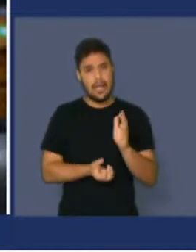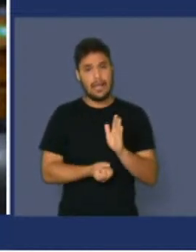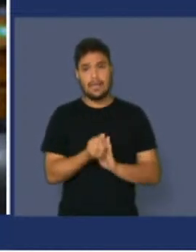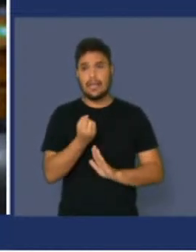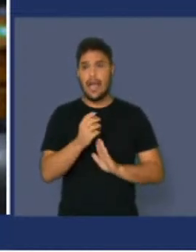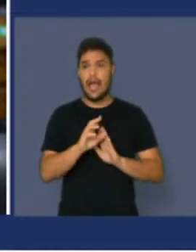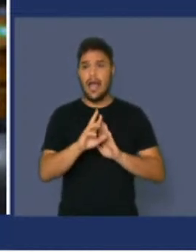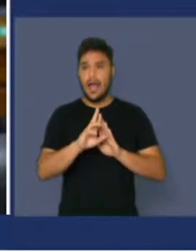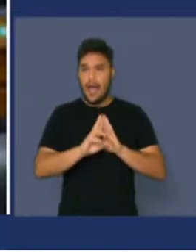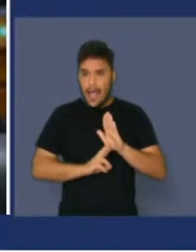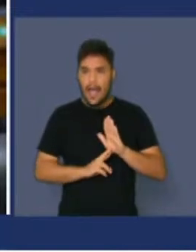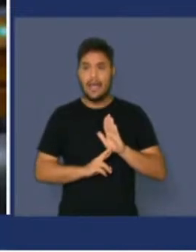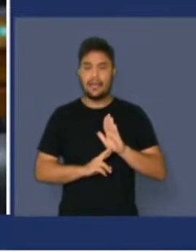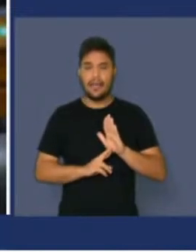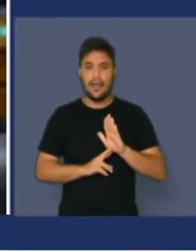ATIVIDADES DO TELETRABALHO.